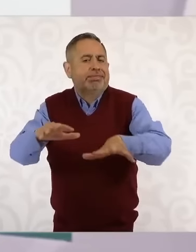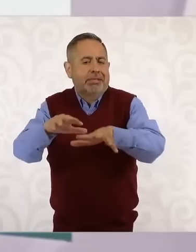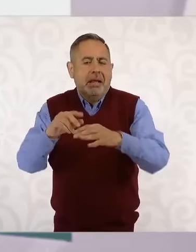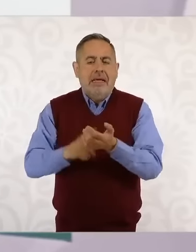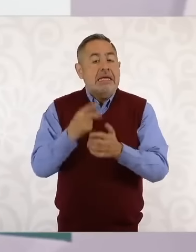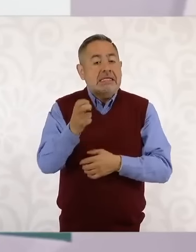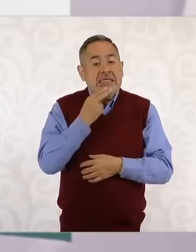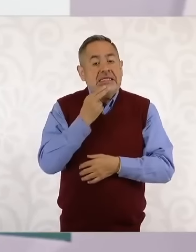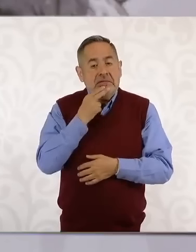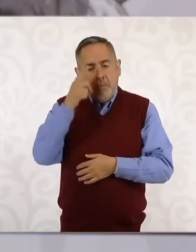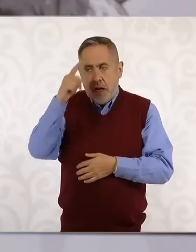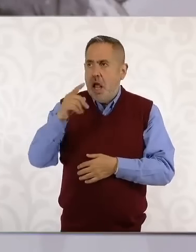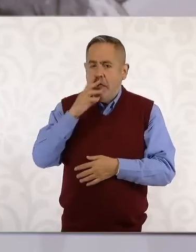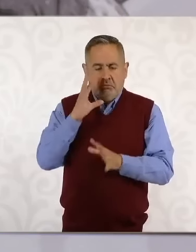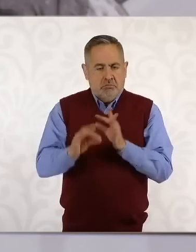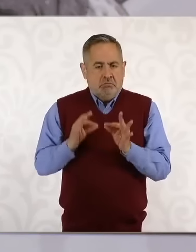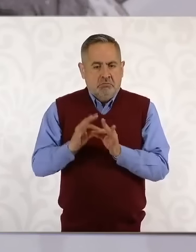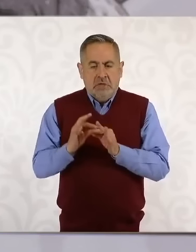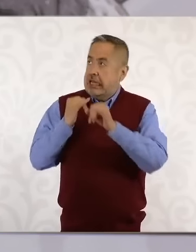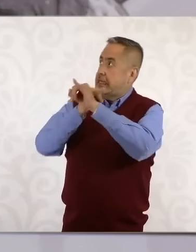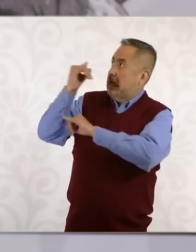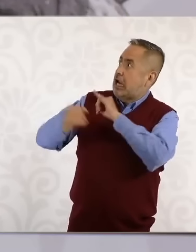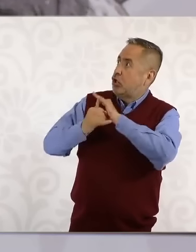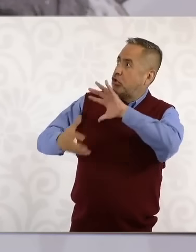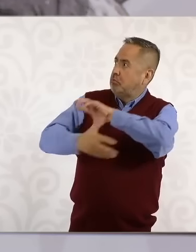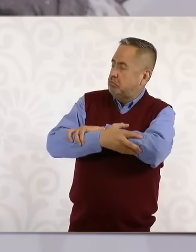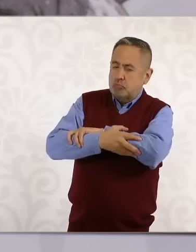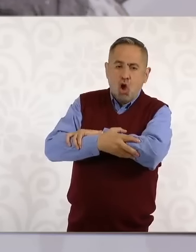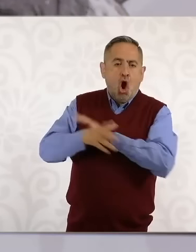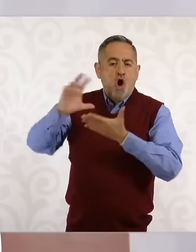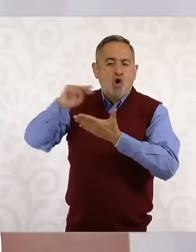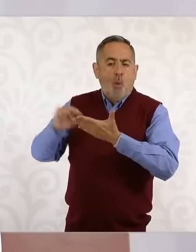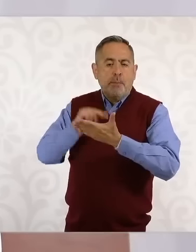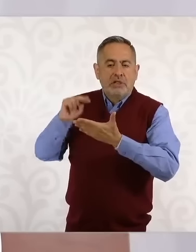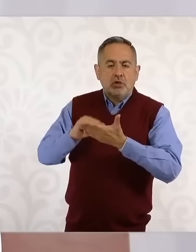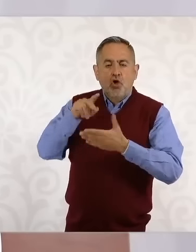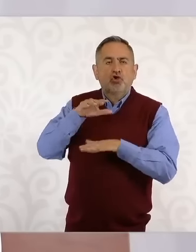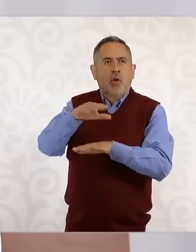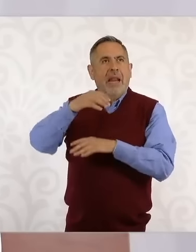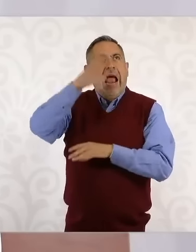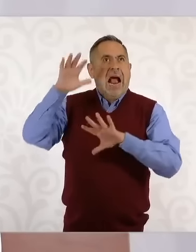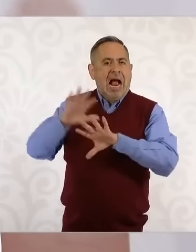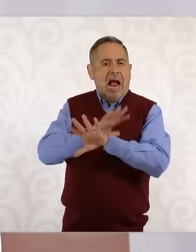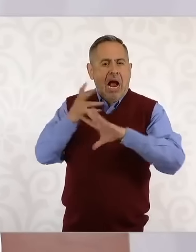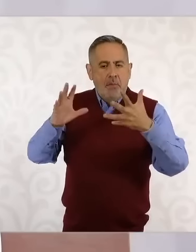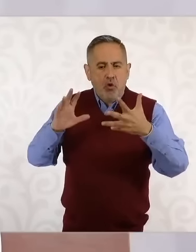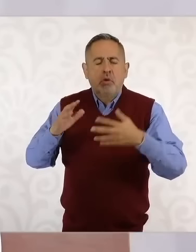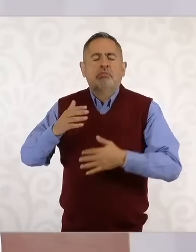compromisos internacionales eh con la convención marco de cambio climático. Eso lo hace CFE.